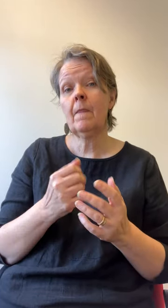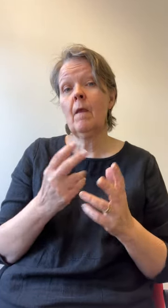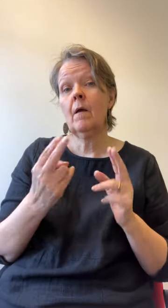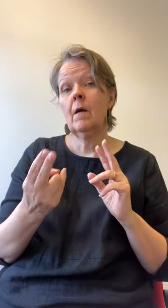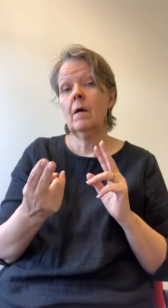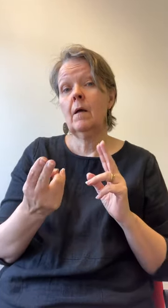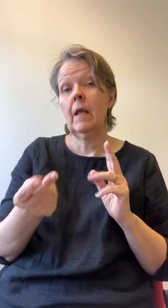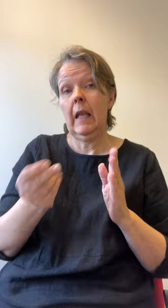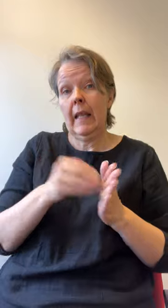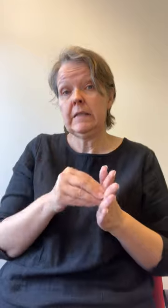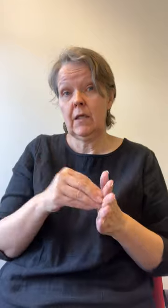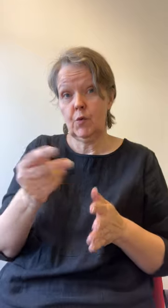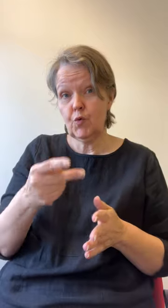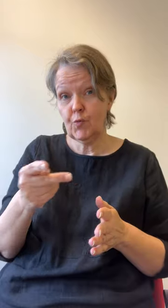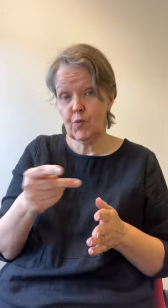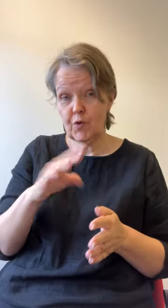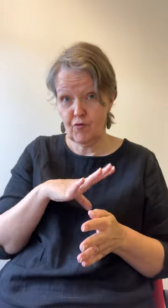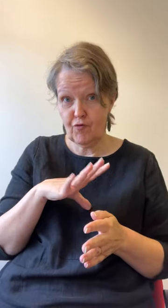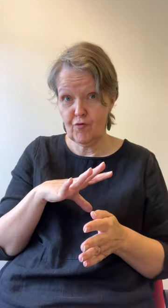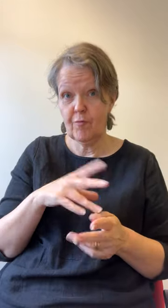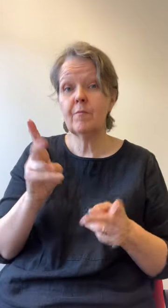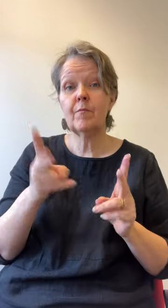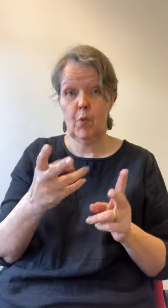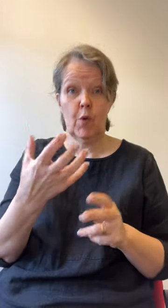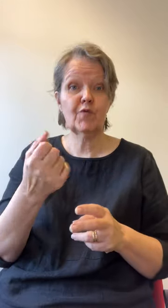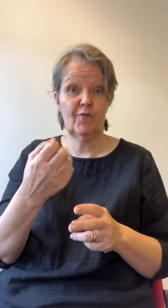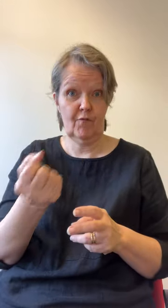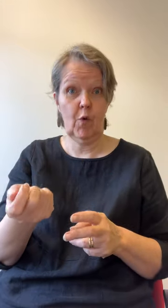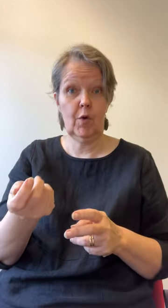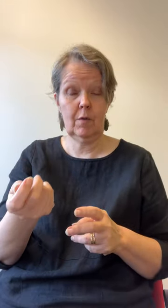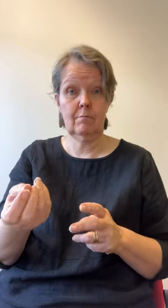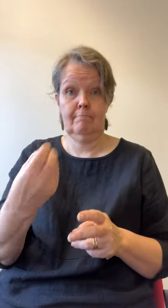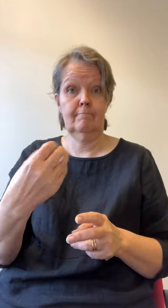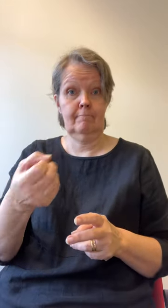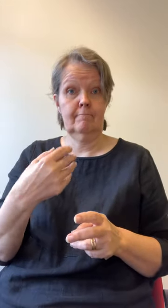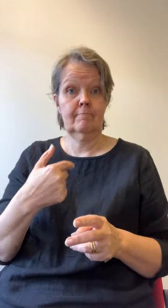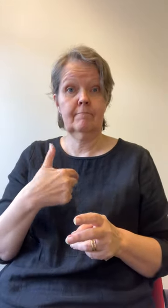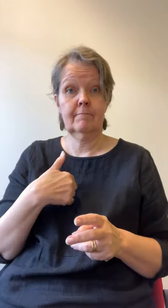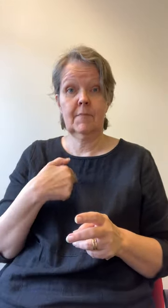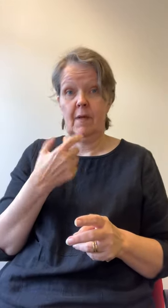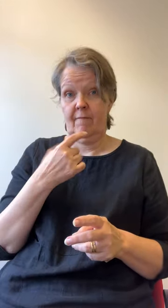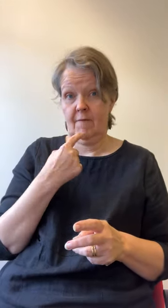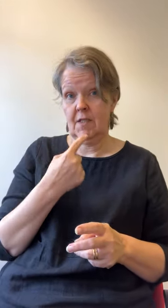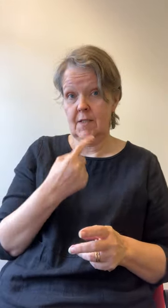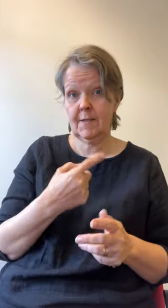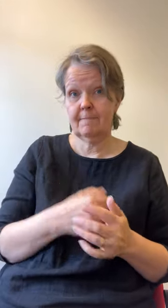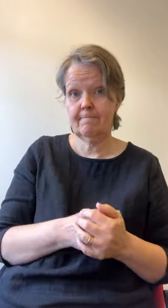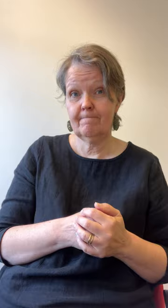Vastaan mielelläni lisäkysymyksiin.